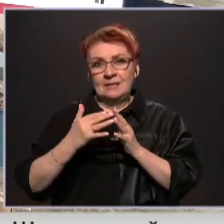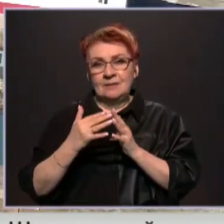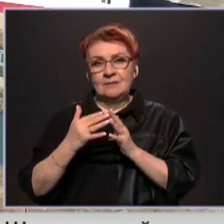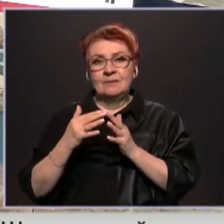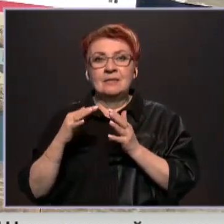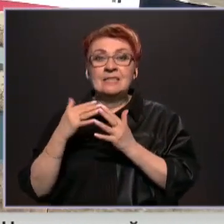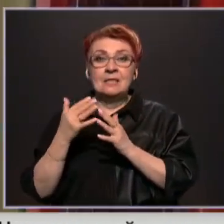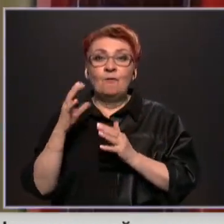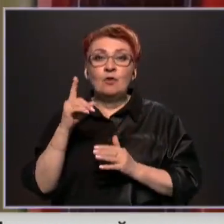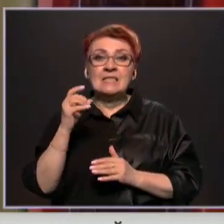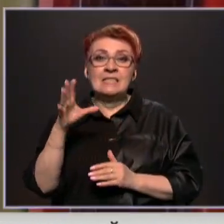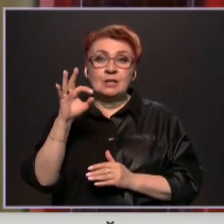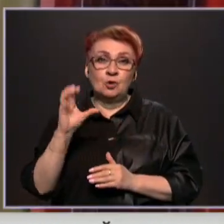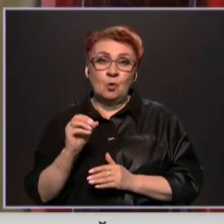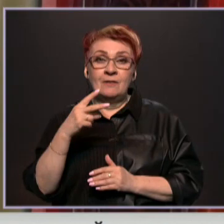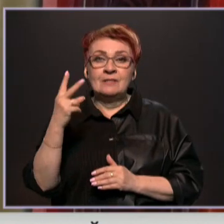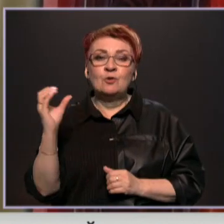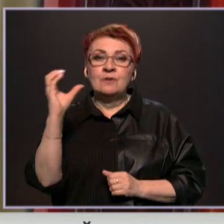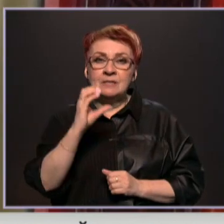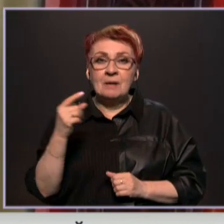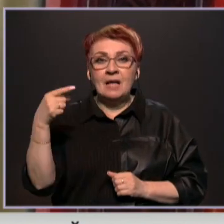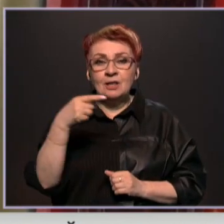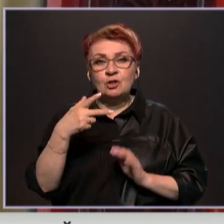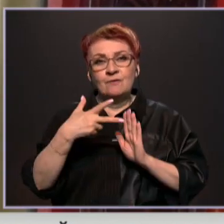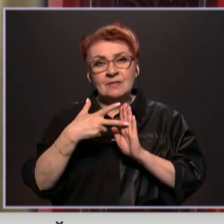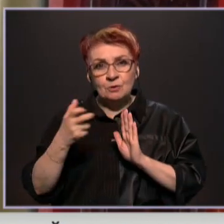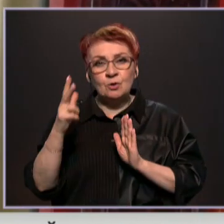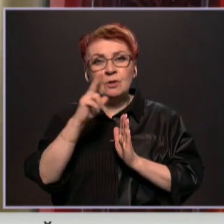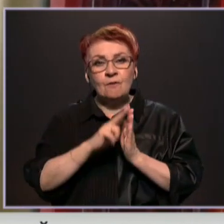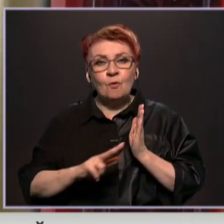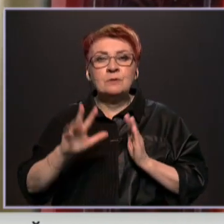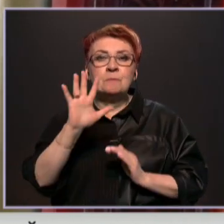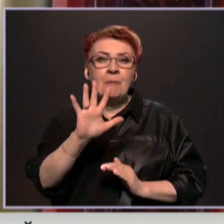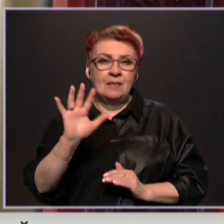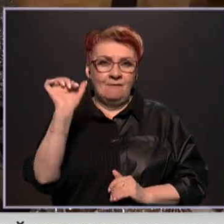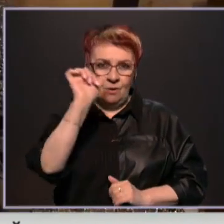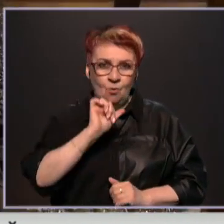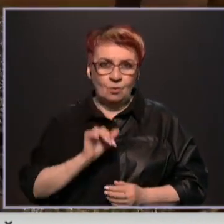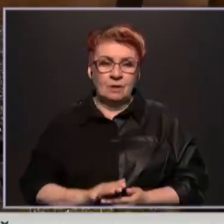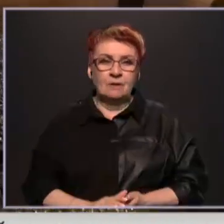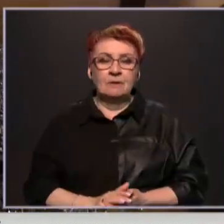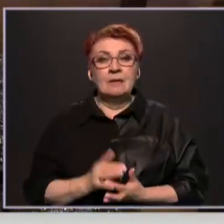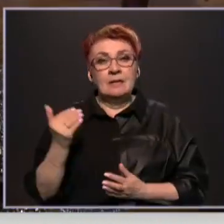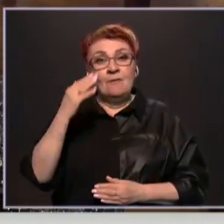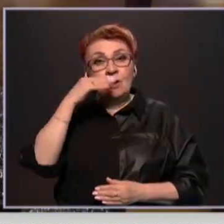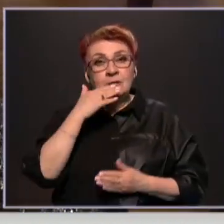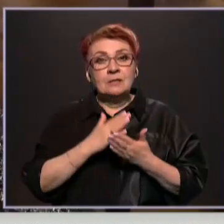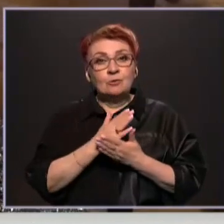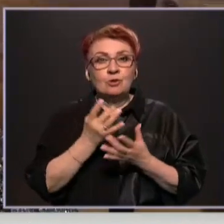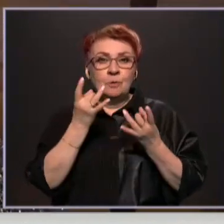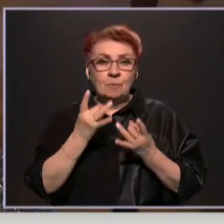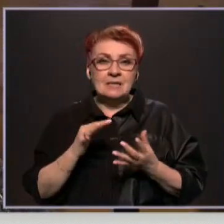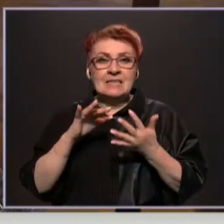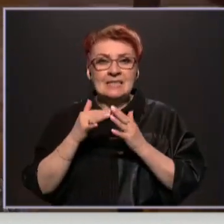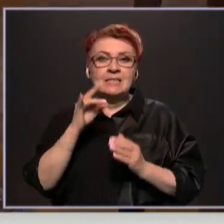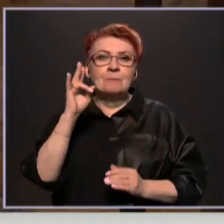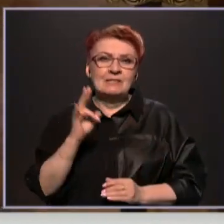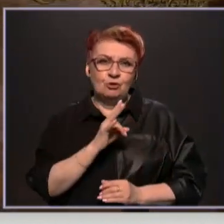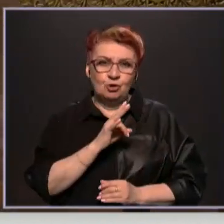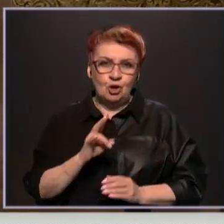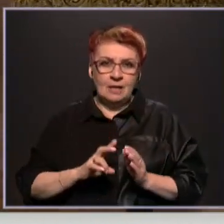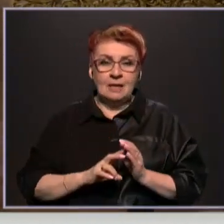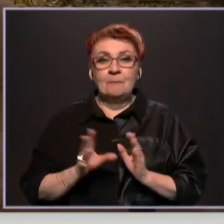вознесенском 22 сентября 1885 года его отец служил простым сельским священником вместе с матушкой